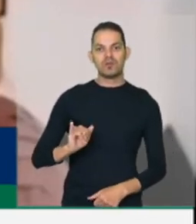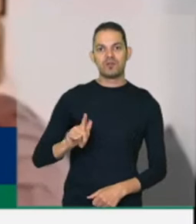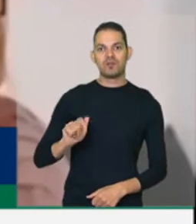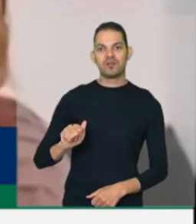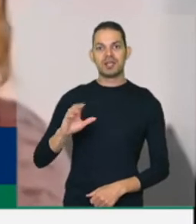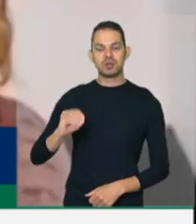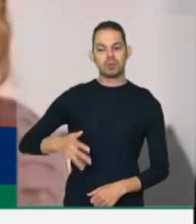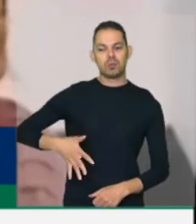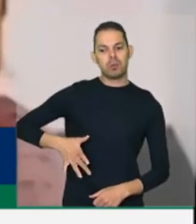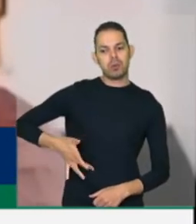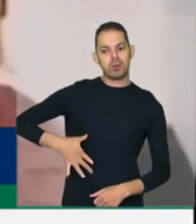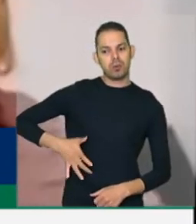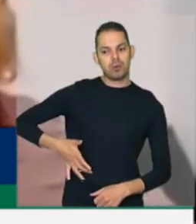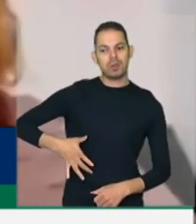RENAIS POR CONTA DESSE TRATAMENTO PRECOCE DESSE